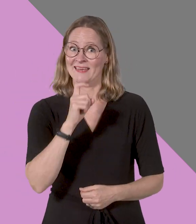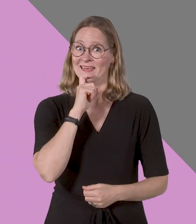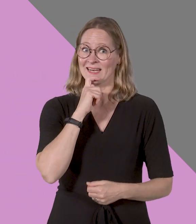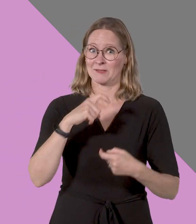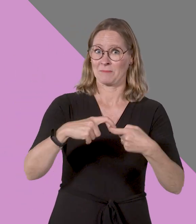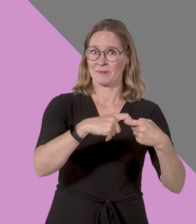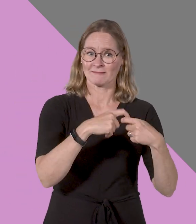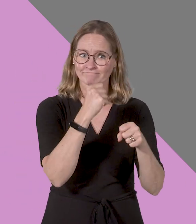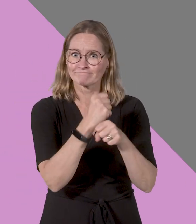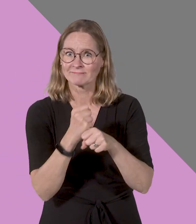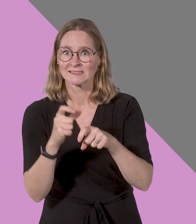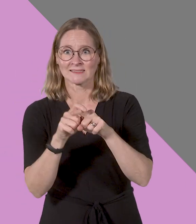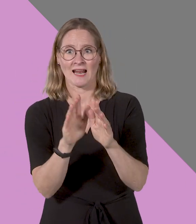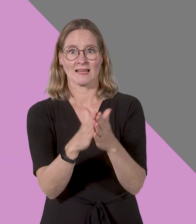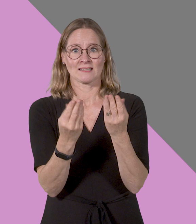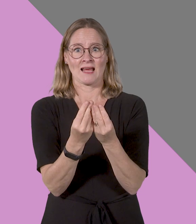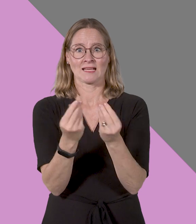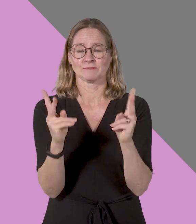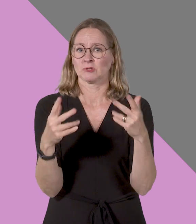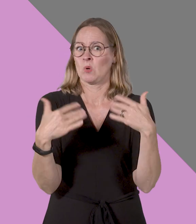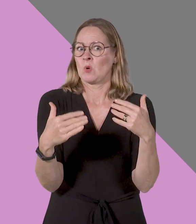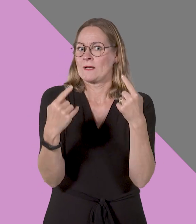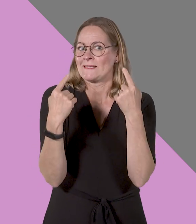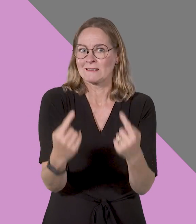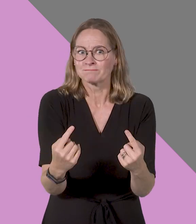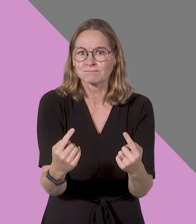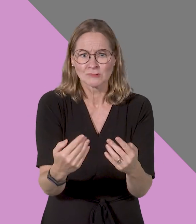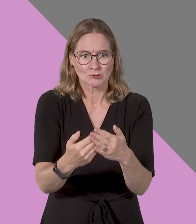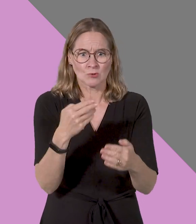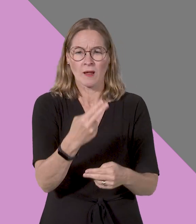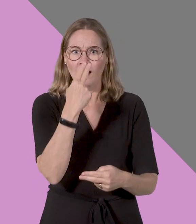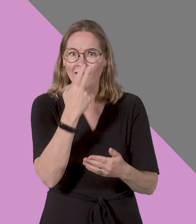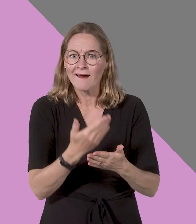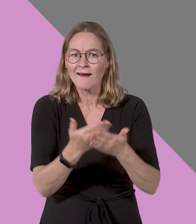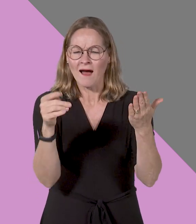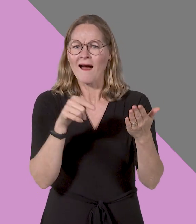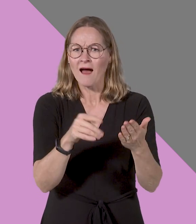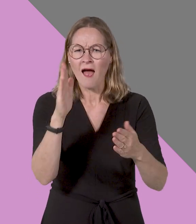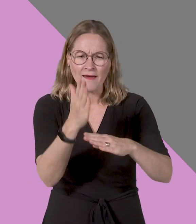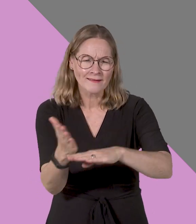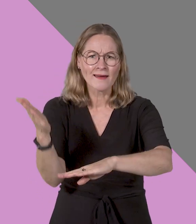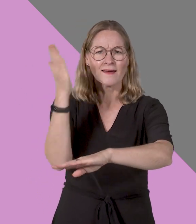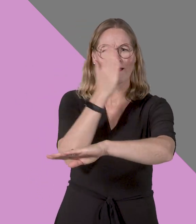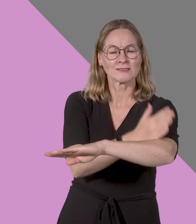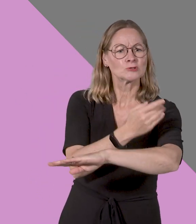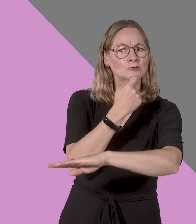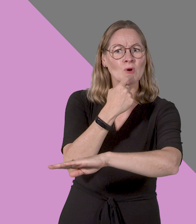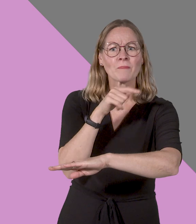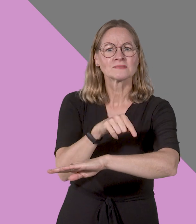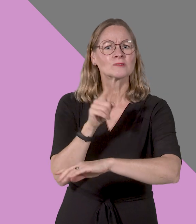Hirnin perheen tuottama sanakirja-aineisto on monella tapaa hyvin ainutlaatuinen, - sillä se kuvaa kuurojen Suomessa käyttämää viittomakieltä ajalta, -